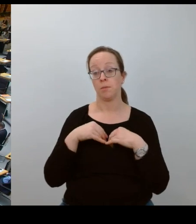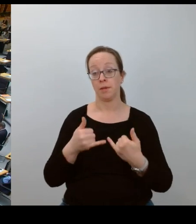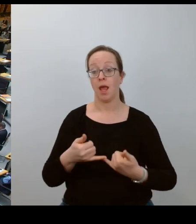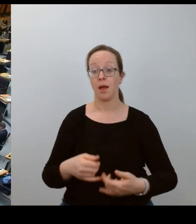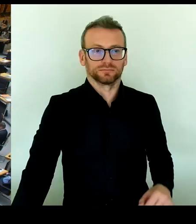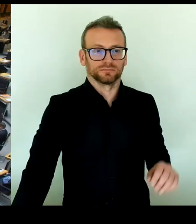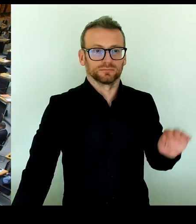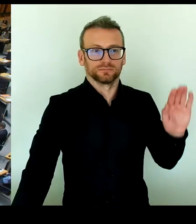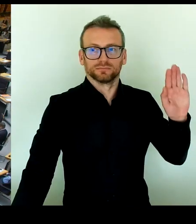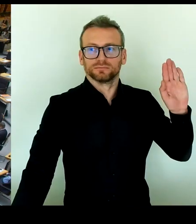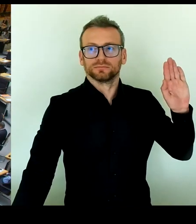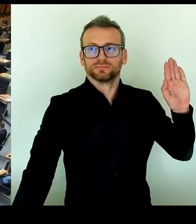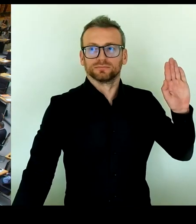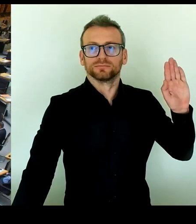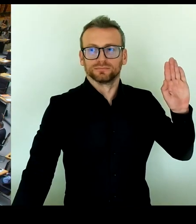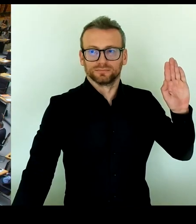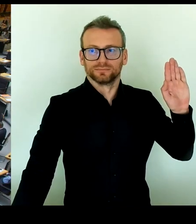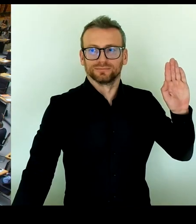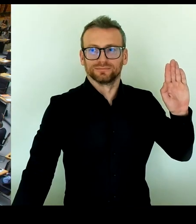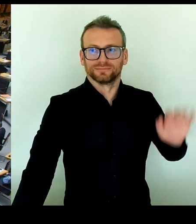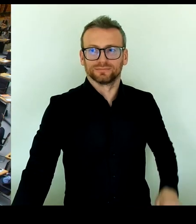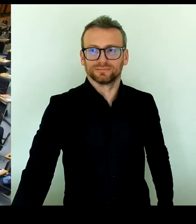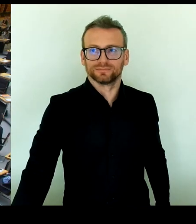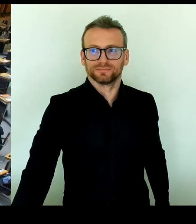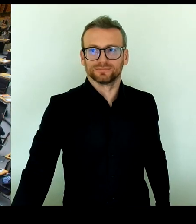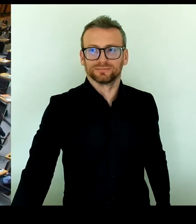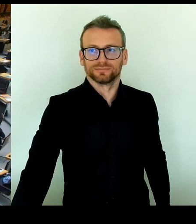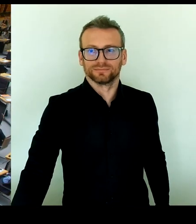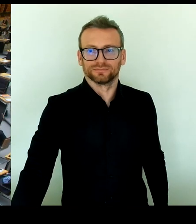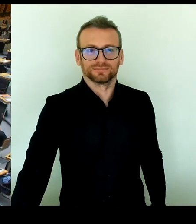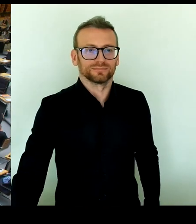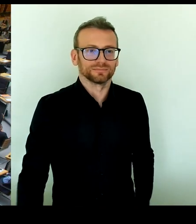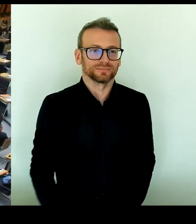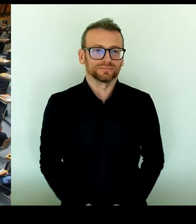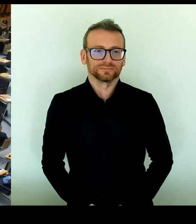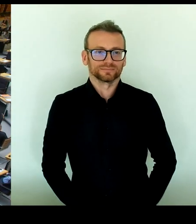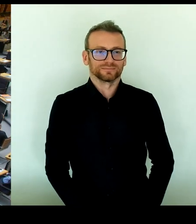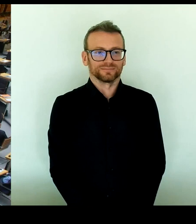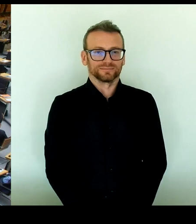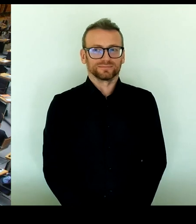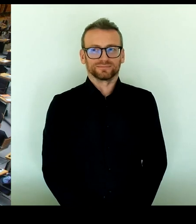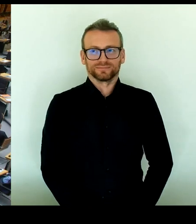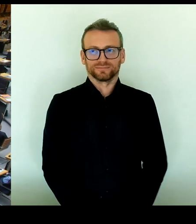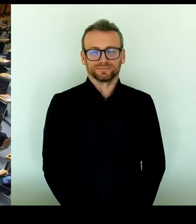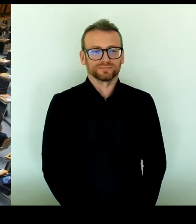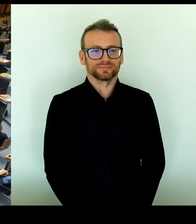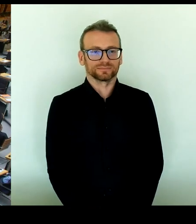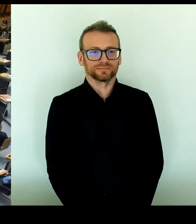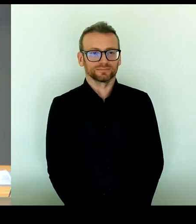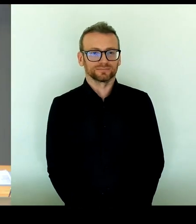Drucksache 19/69, Stellungnahme des Senats zum Bericht der Berliner Beauftragten für Datenschutz